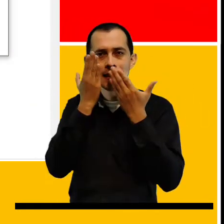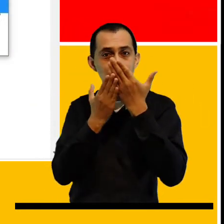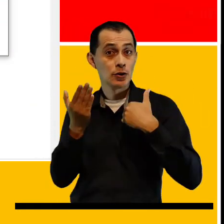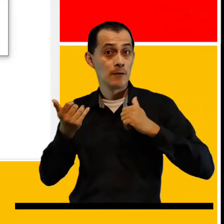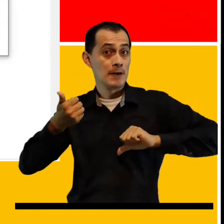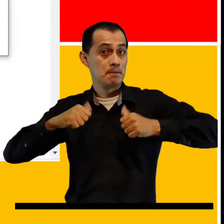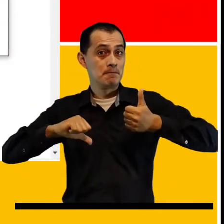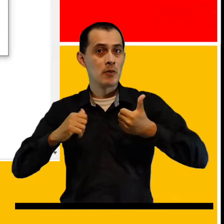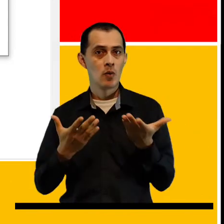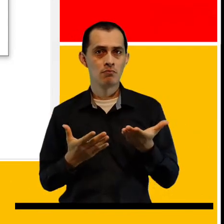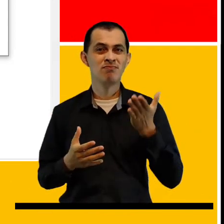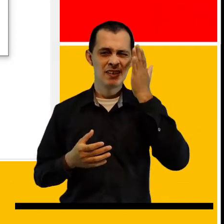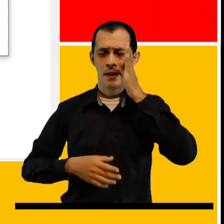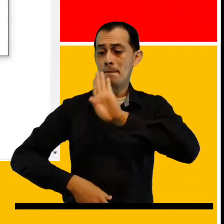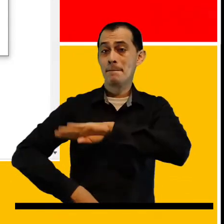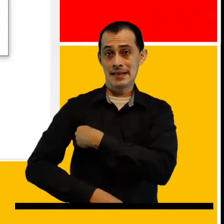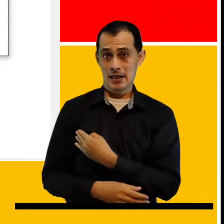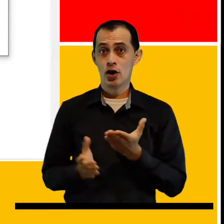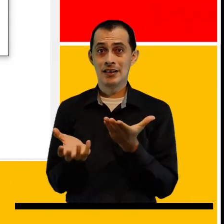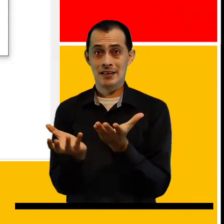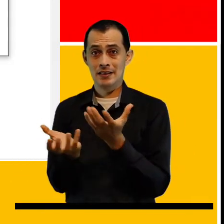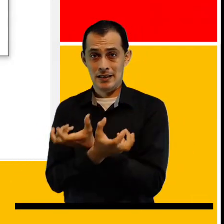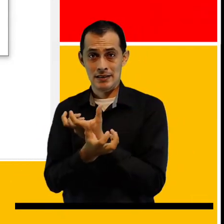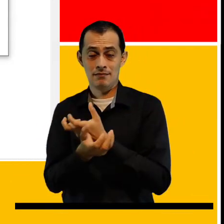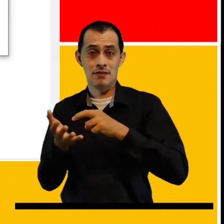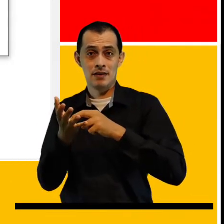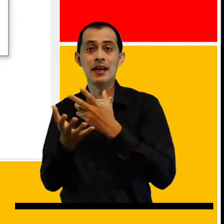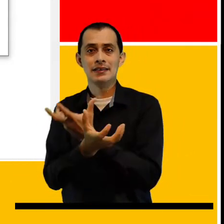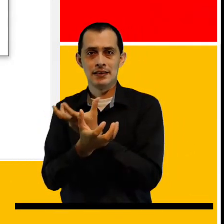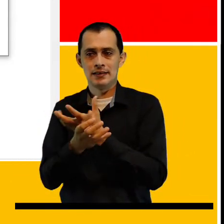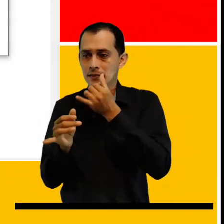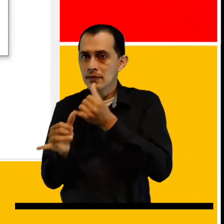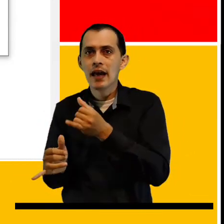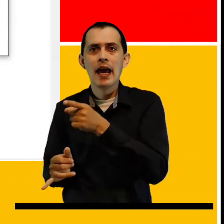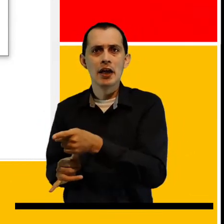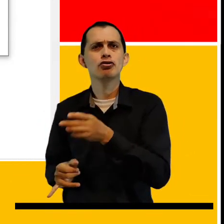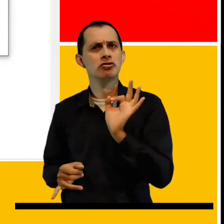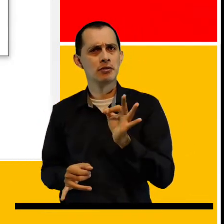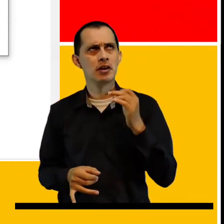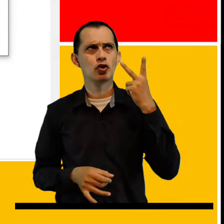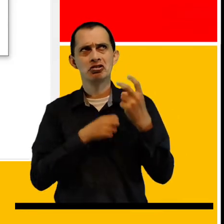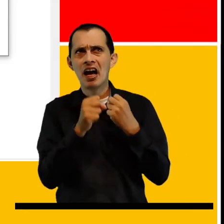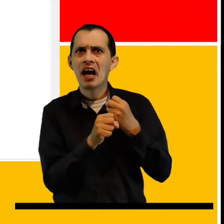con cierta periodicidad, cada dos años, cada tres años y en ellas se categorizan a los